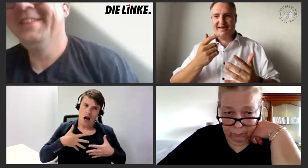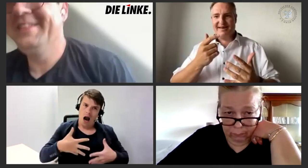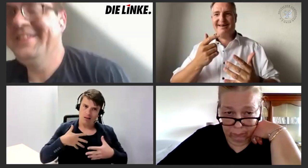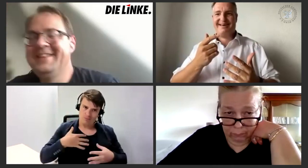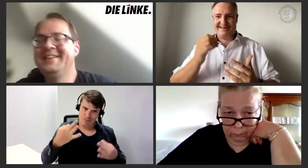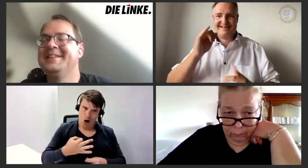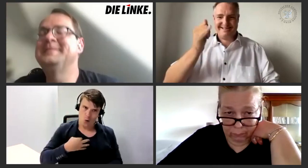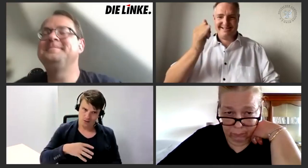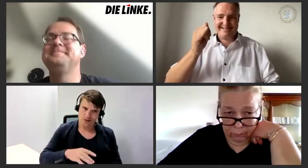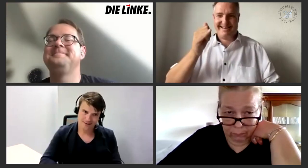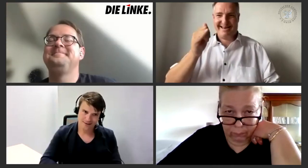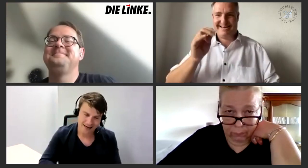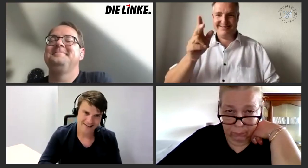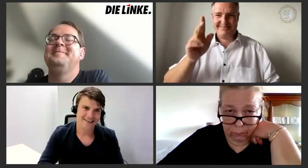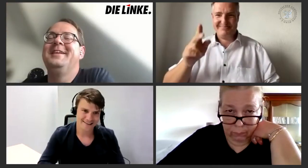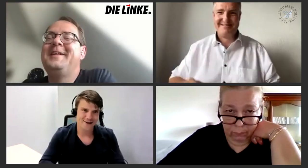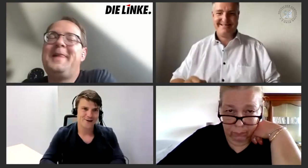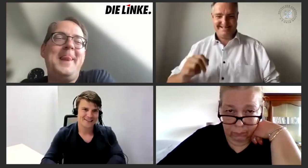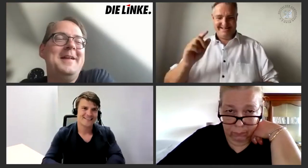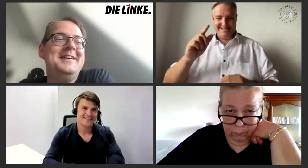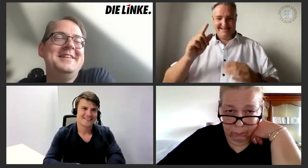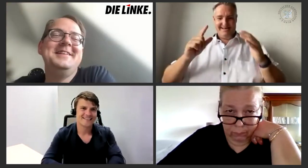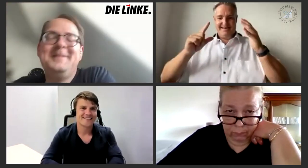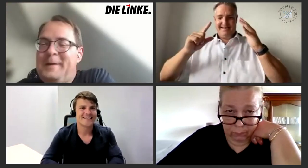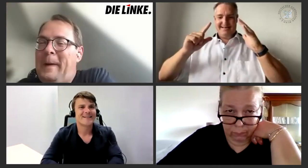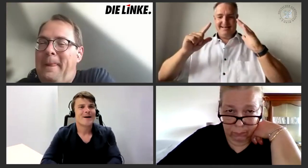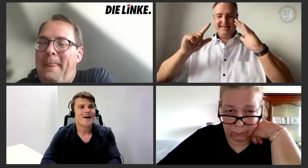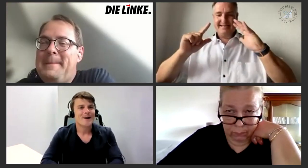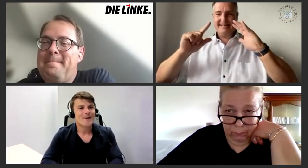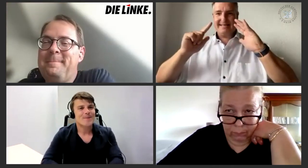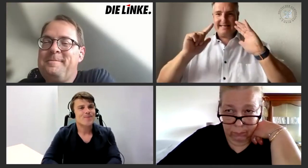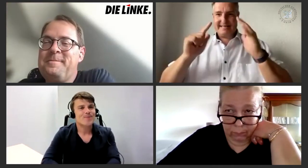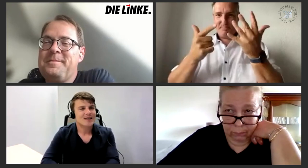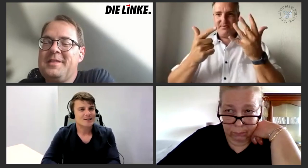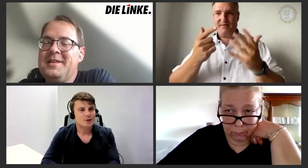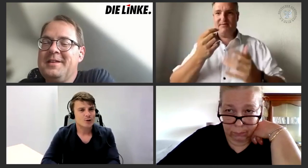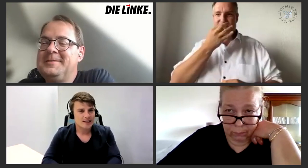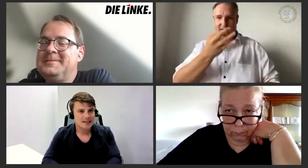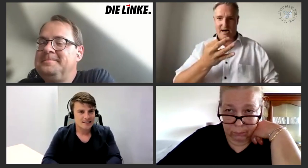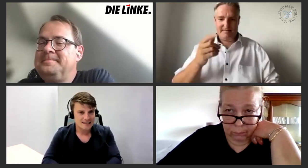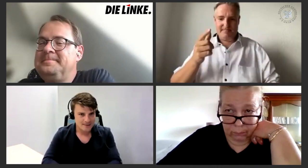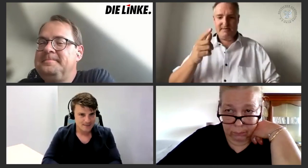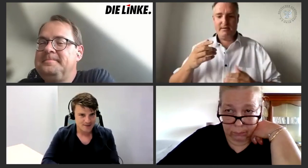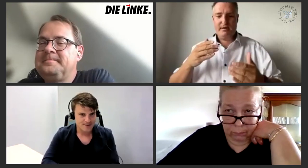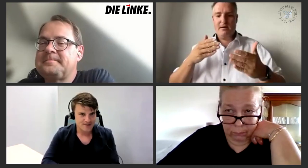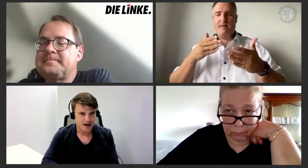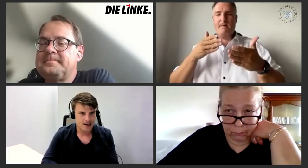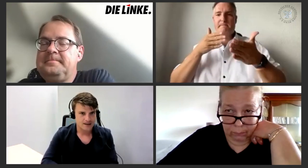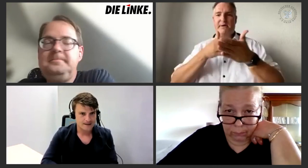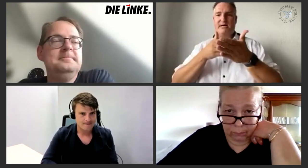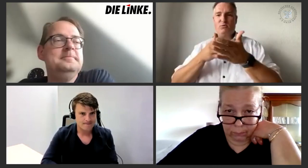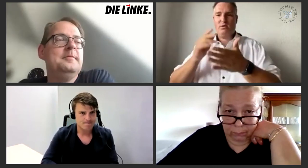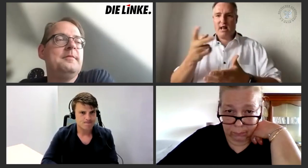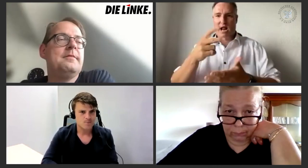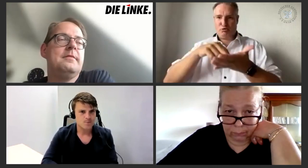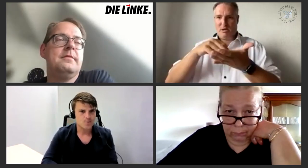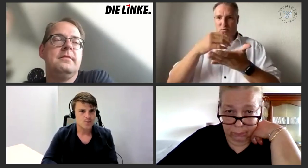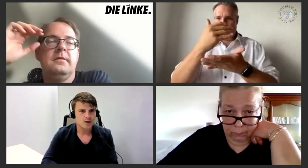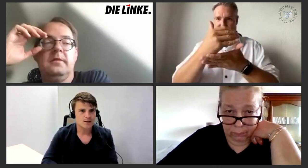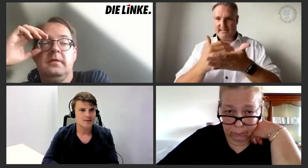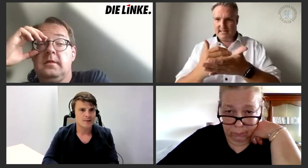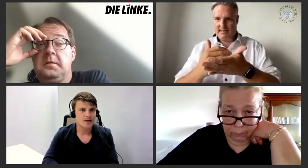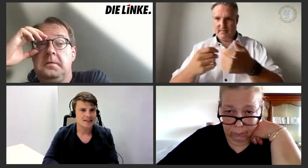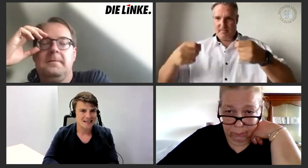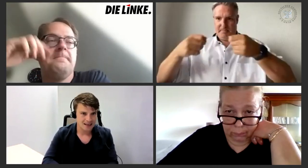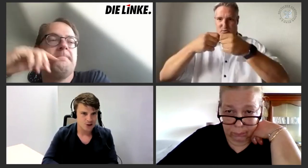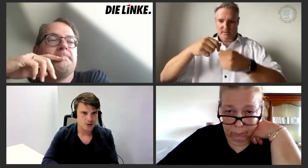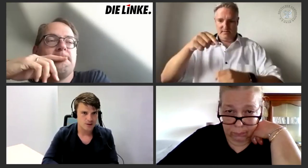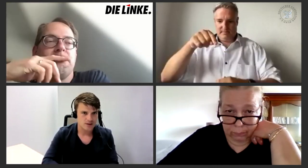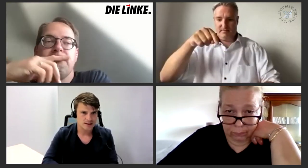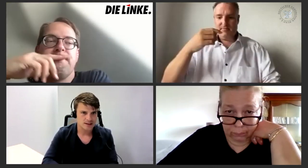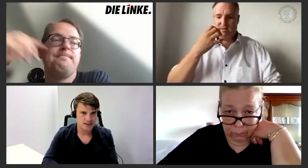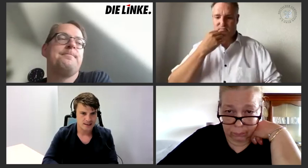Ja, ganz genau, richtig. Zur siebten Frage: das Behindertengleichstellungsgesetz